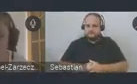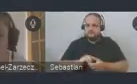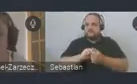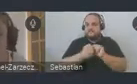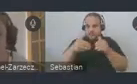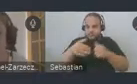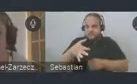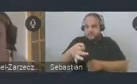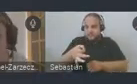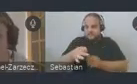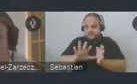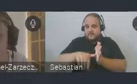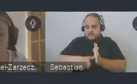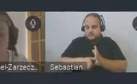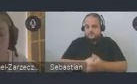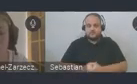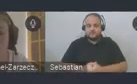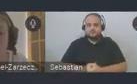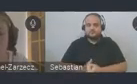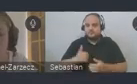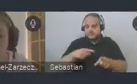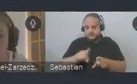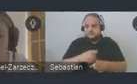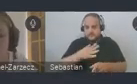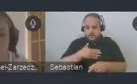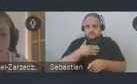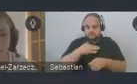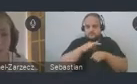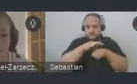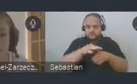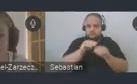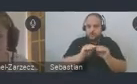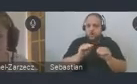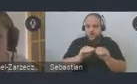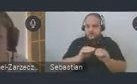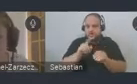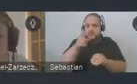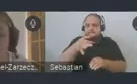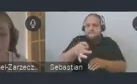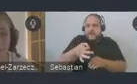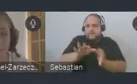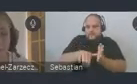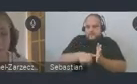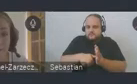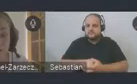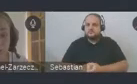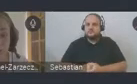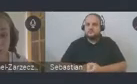a czasami nawet i w mniejszych miejscowościach. Miałam możliwość prowadzić szkolenie w jednej z miejscowości,